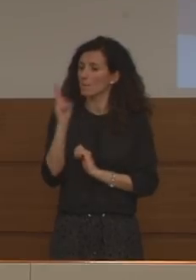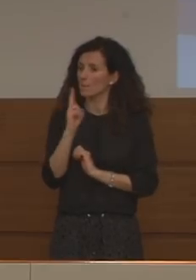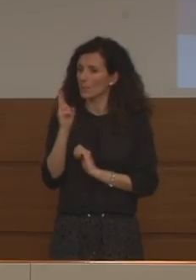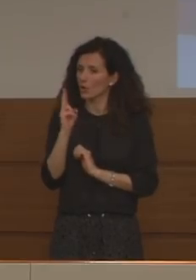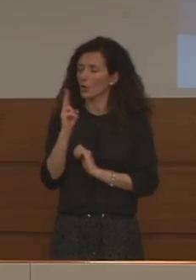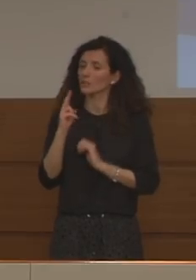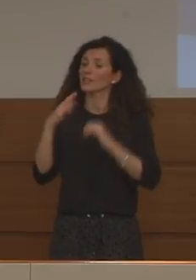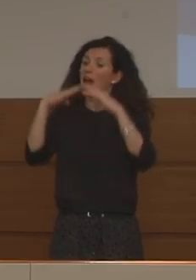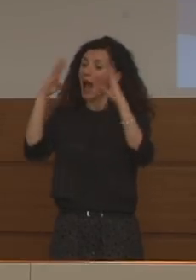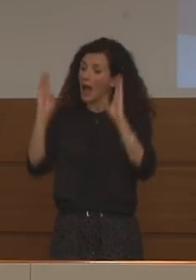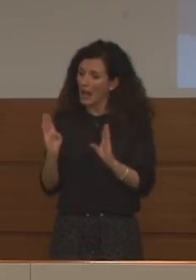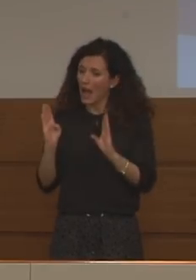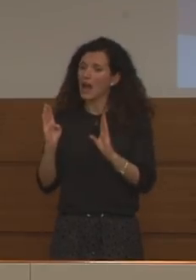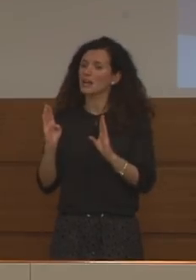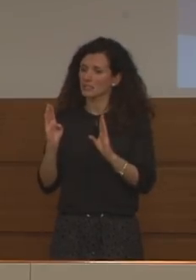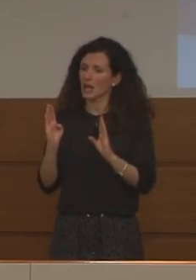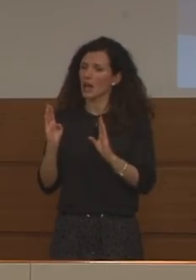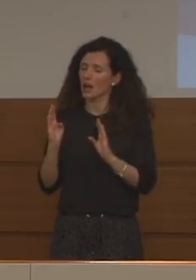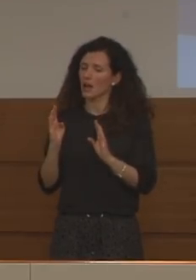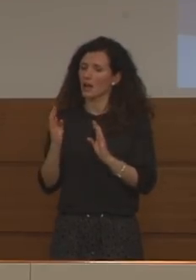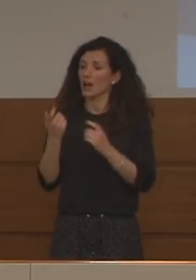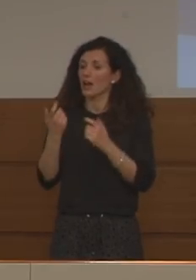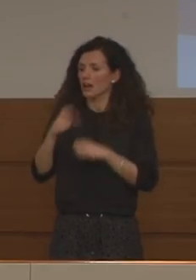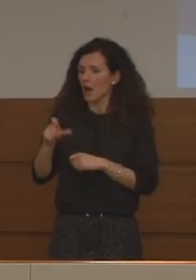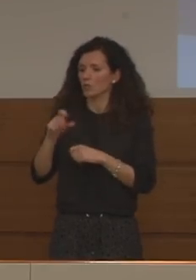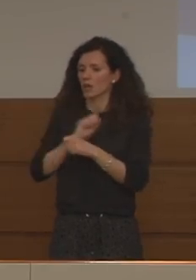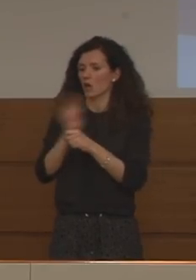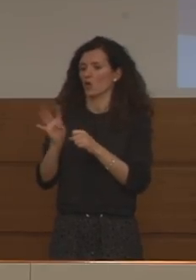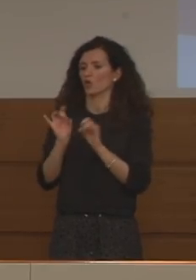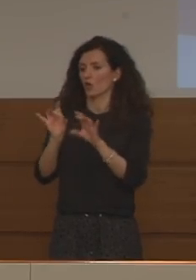coronavirus o se il numero delle vittime riguarda soltanto chi muore in ospedale